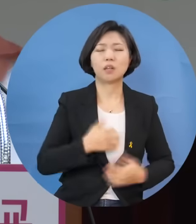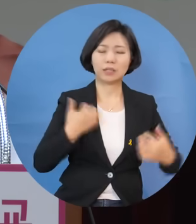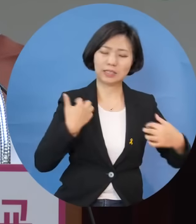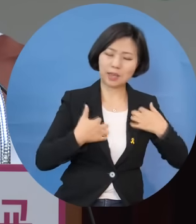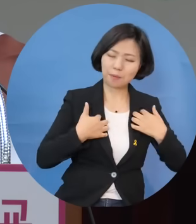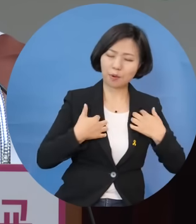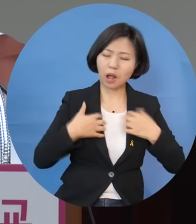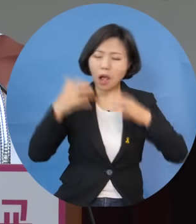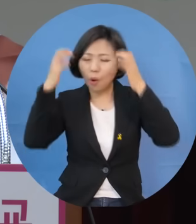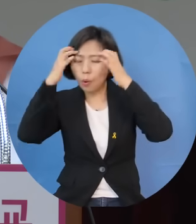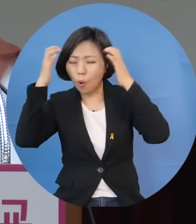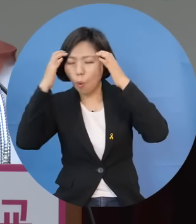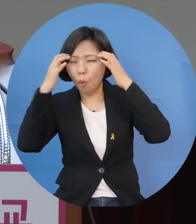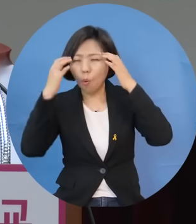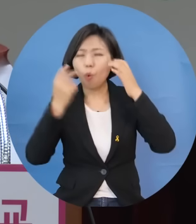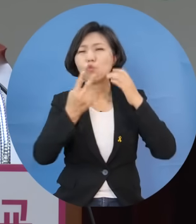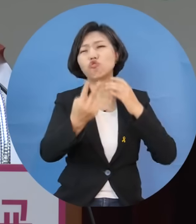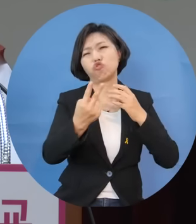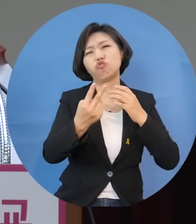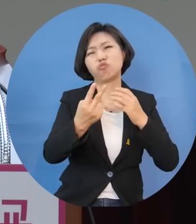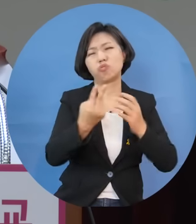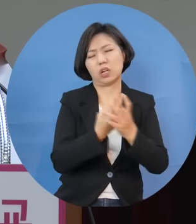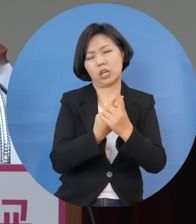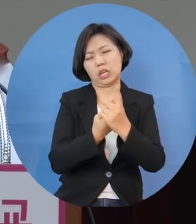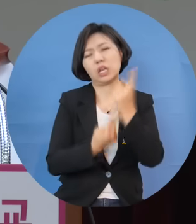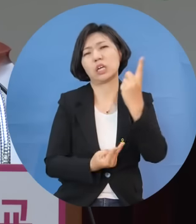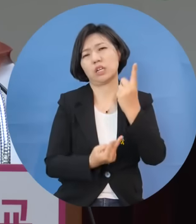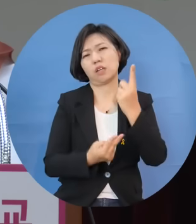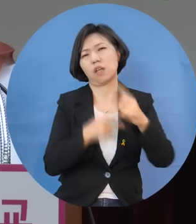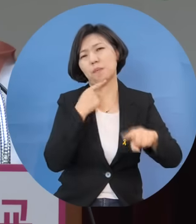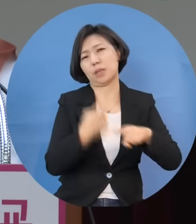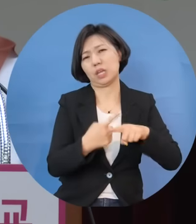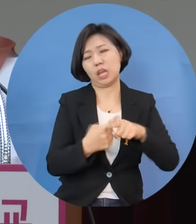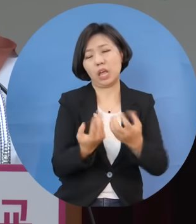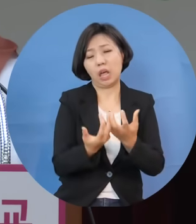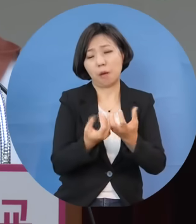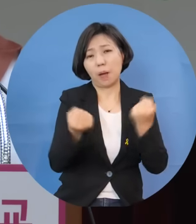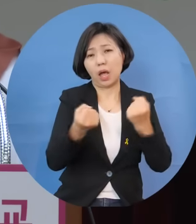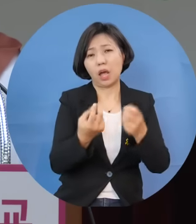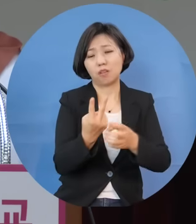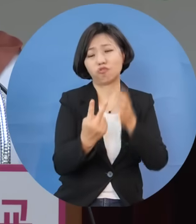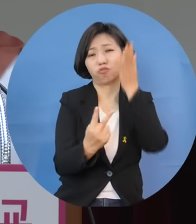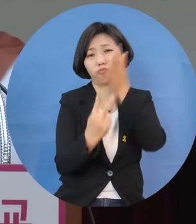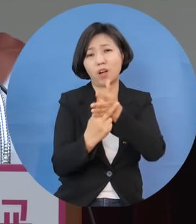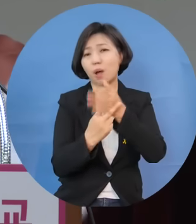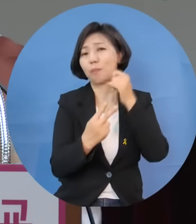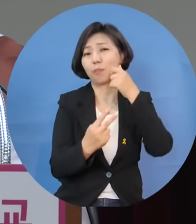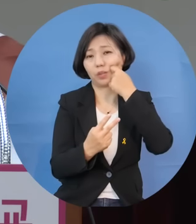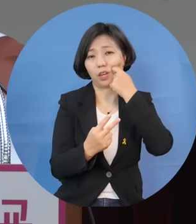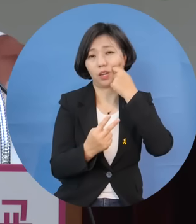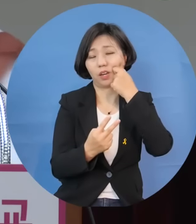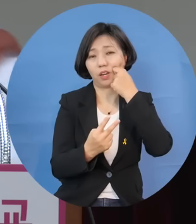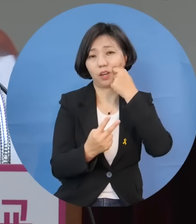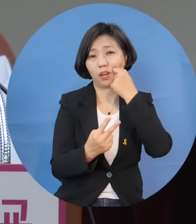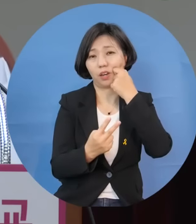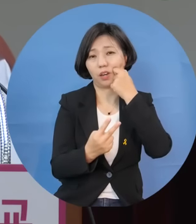이 둘은 분리될 수가 없는 거예요. 그래서 우리에게 두 가지 인생의 길이 있다.